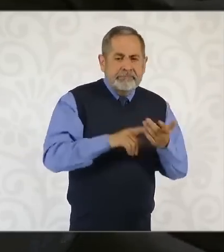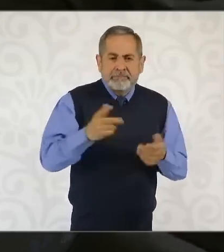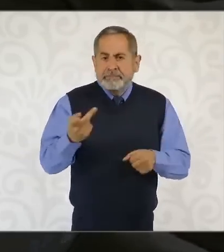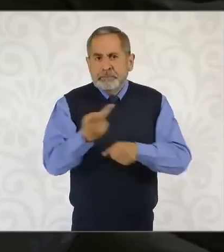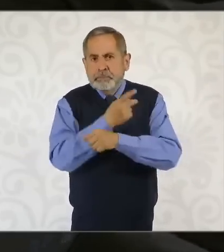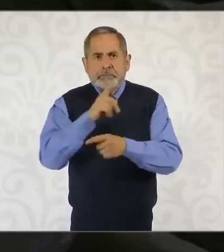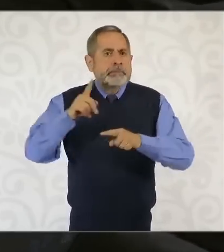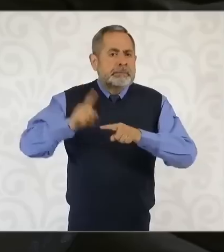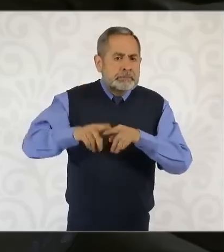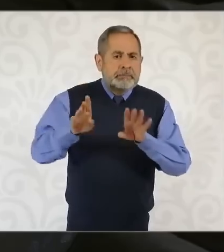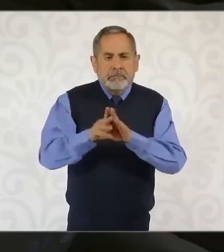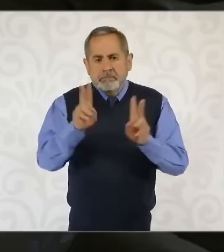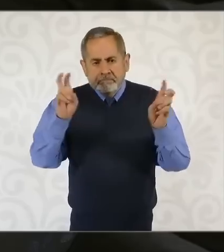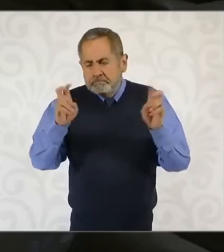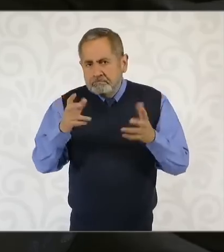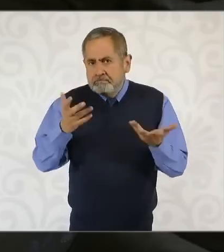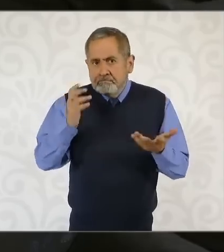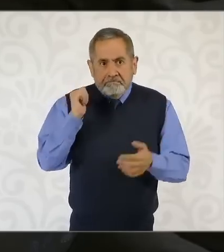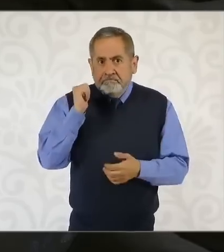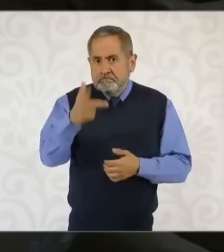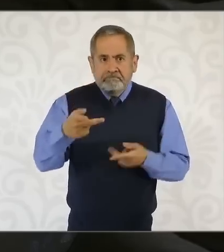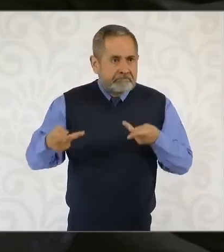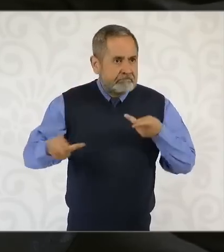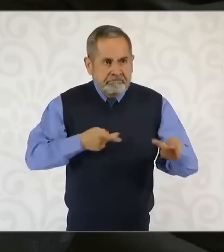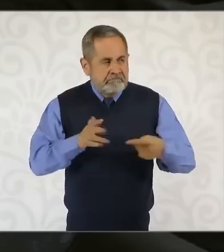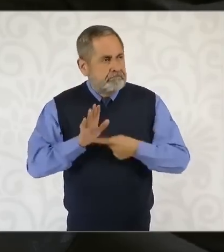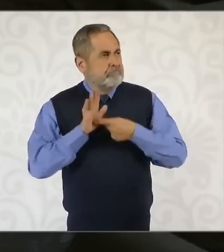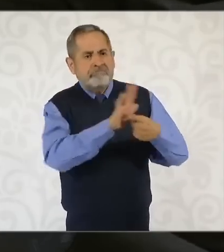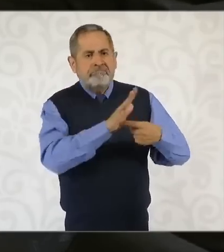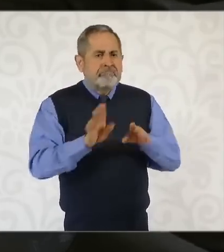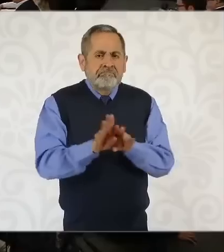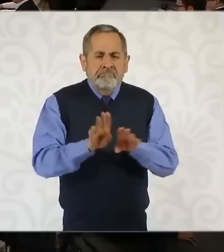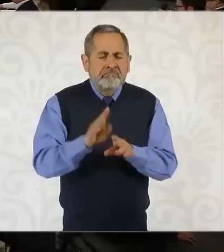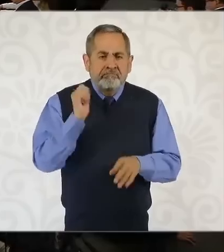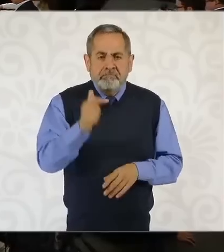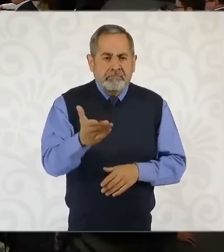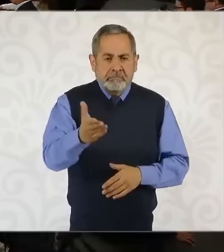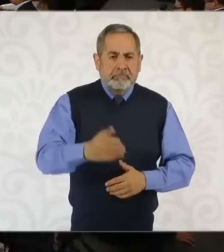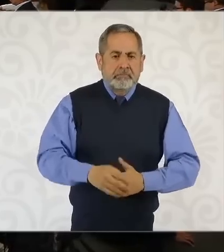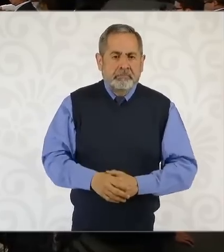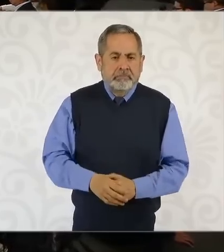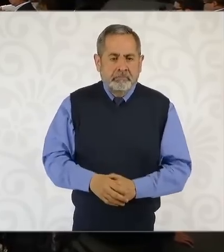va este tema y qué se tiene preparado para hoy si nos puede detallar un poco sí si gustan que